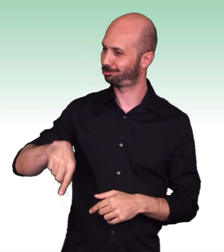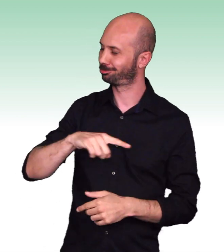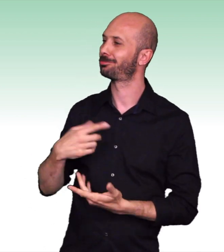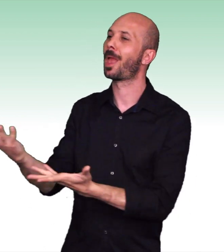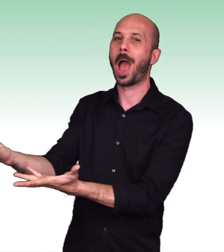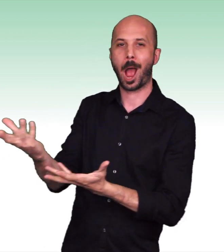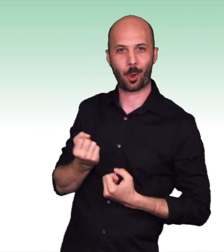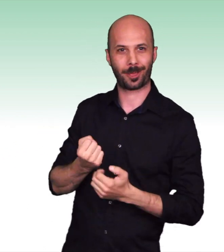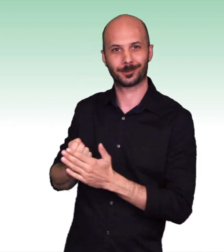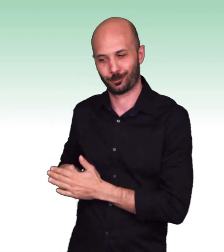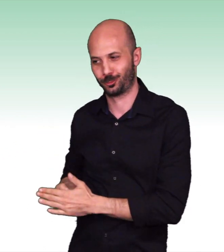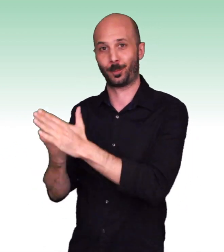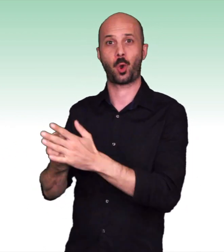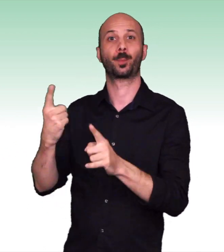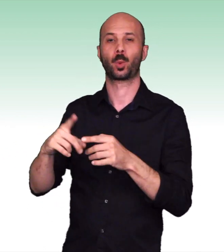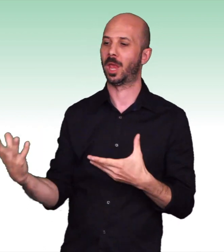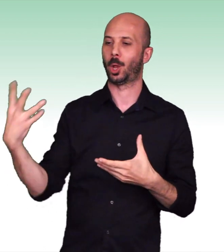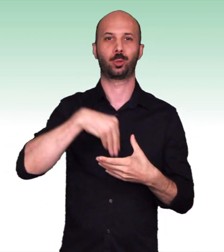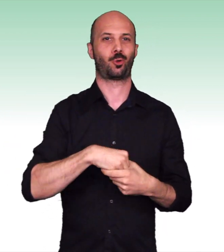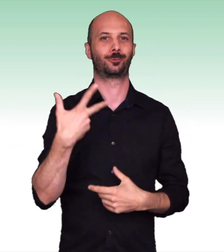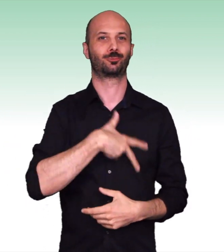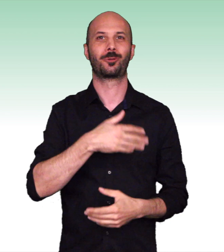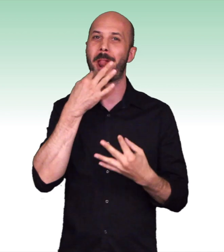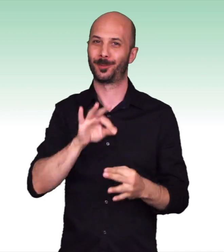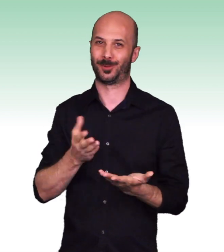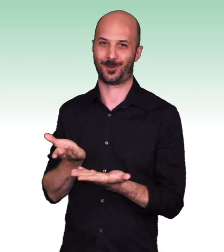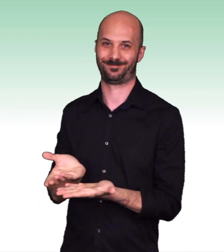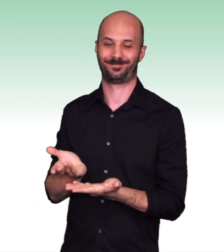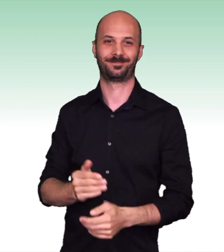così da essere supportati nel loro processo di accoglienza e inclusione sociale.